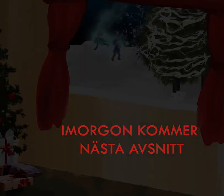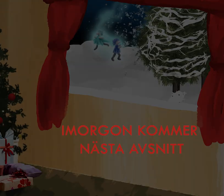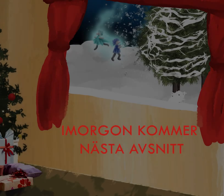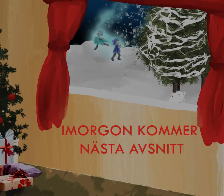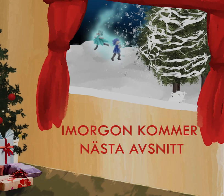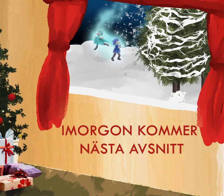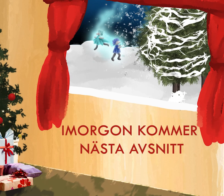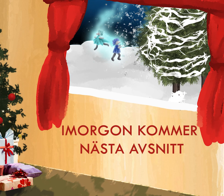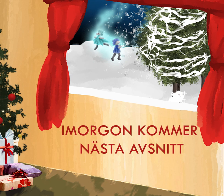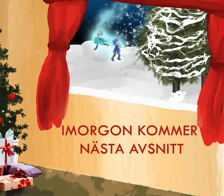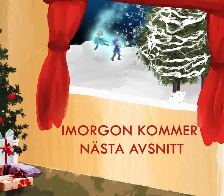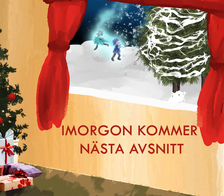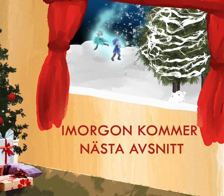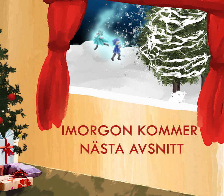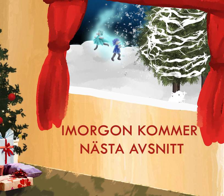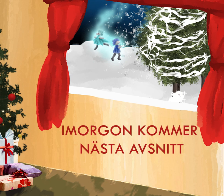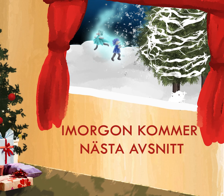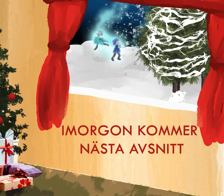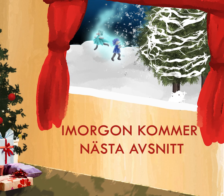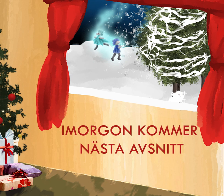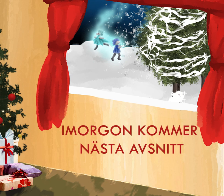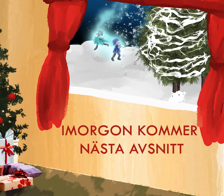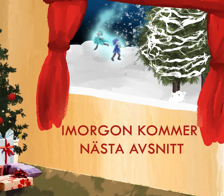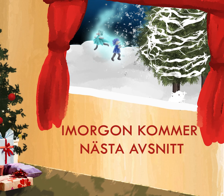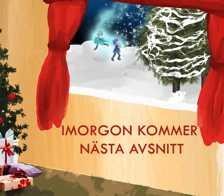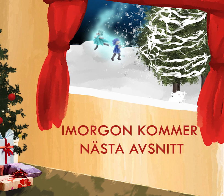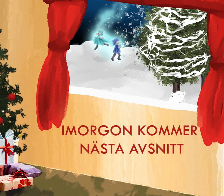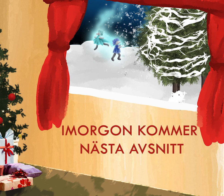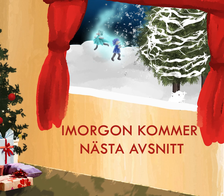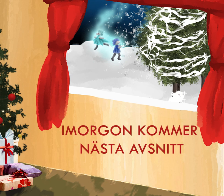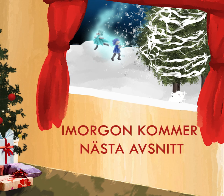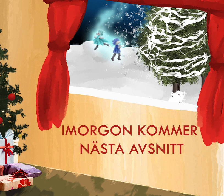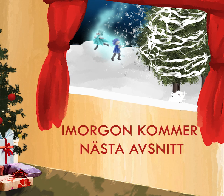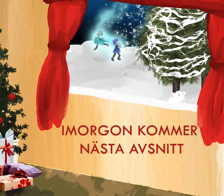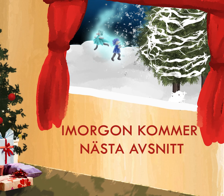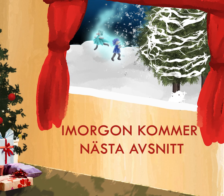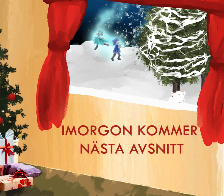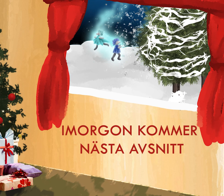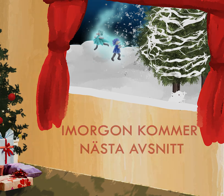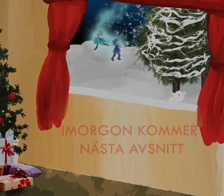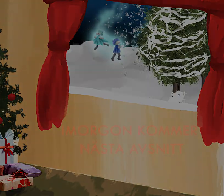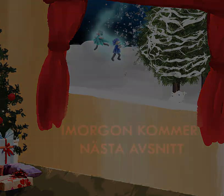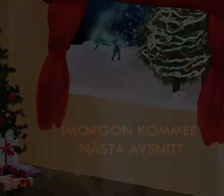imorgon kommer nästa avsnitt och då får du se hur det går för Svante och hans vänner